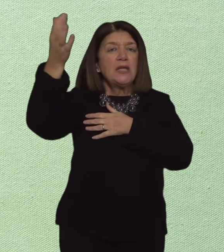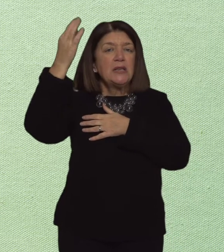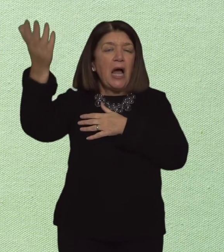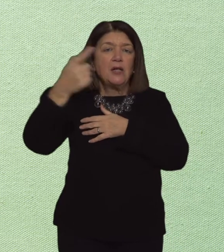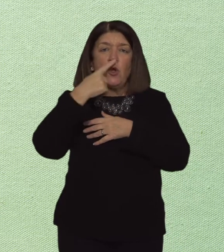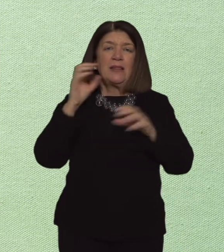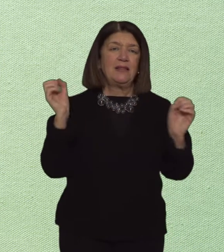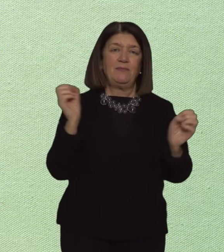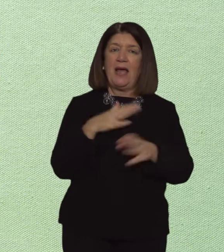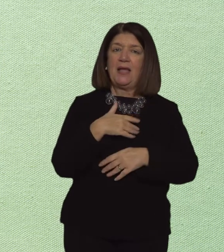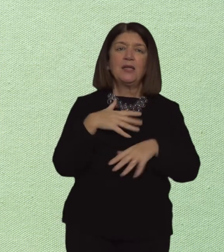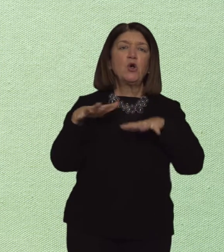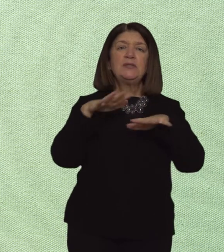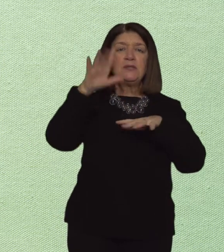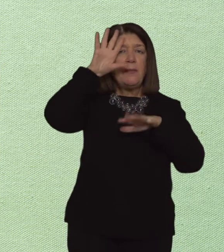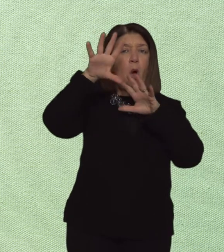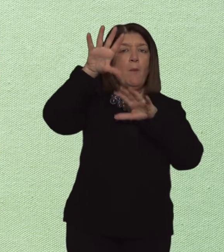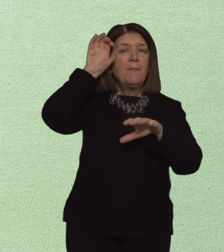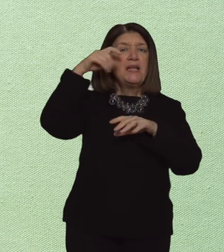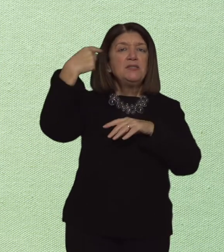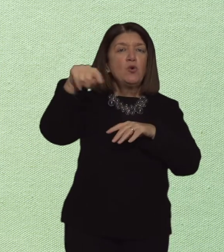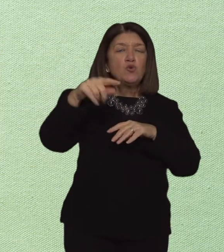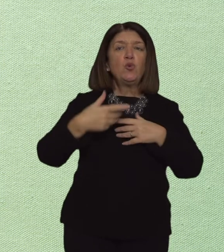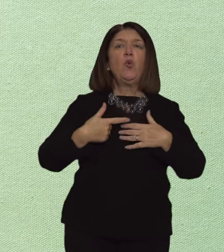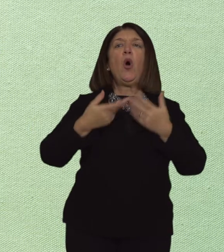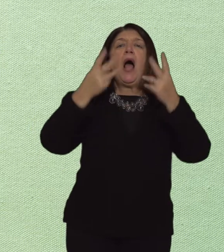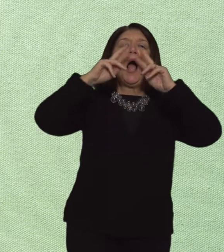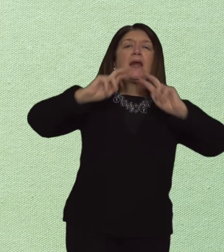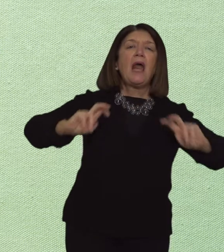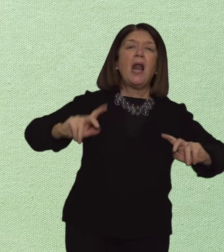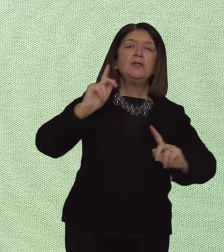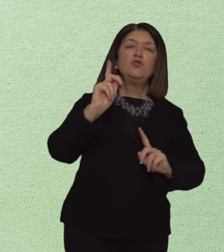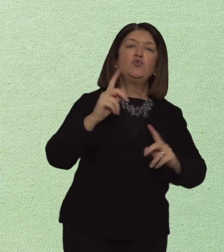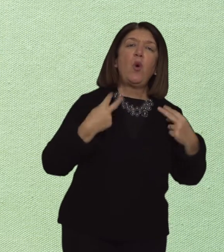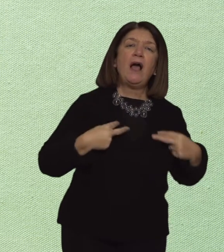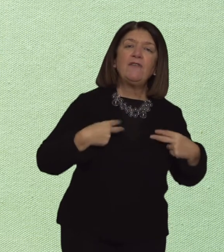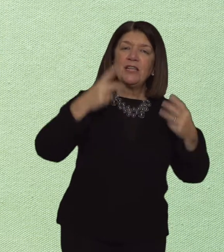realtà che ci sta attorno più superficiali, difficilmente sapremmo sviluppare una cultura della convivenza.